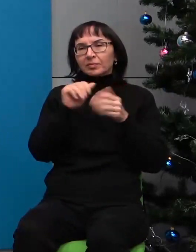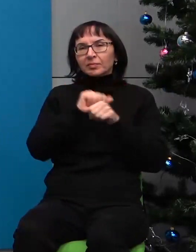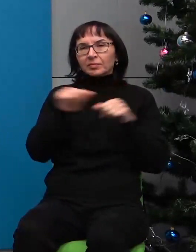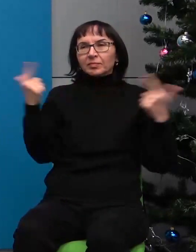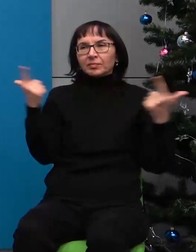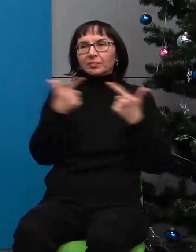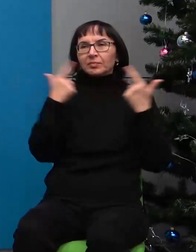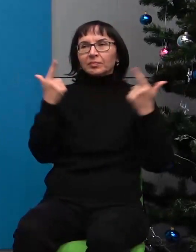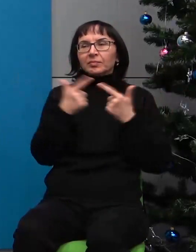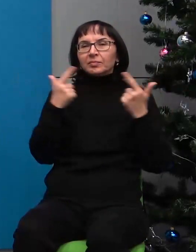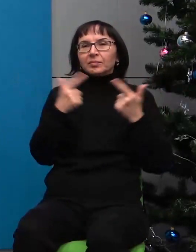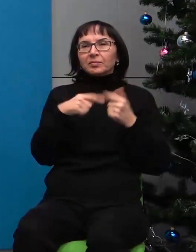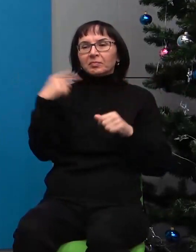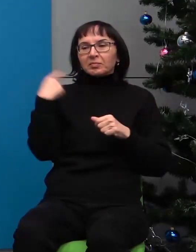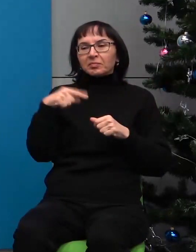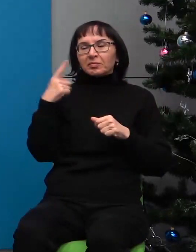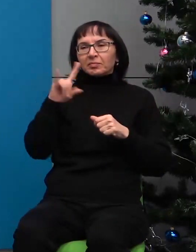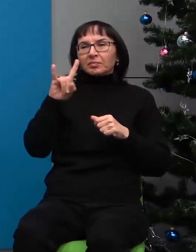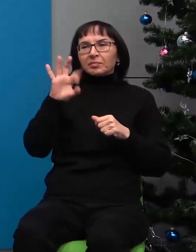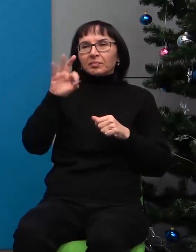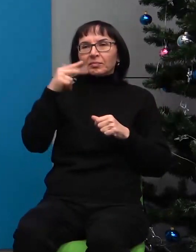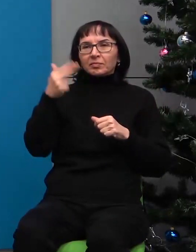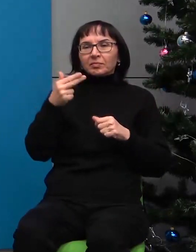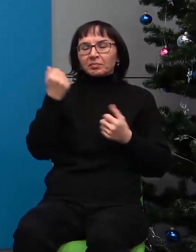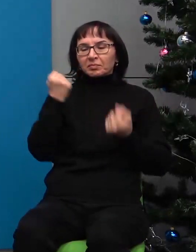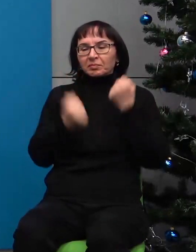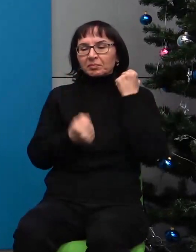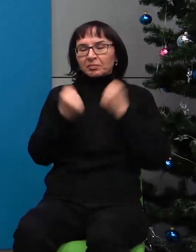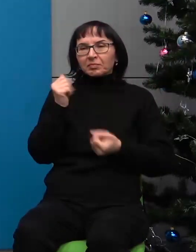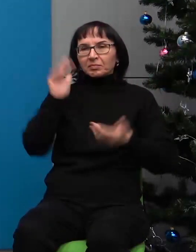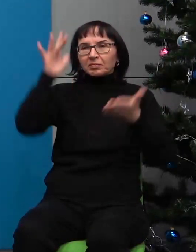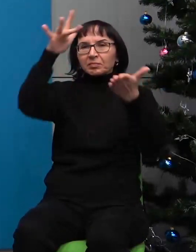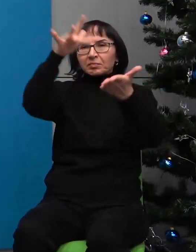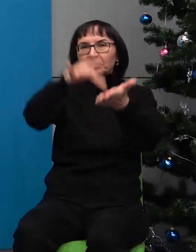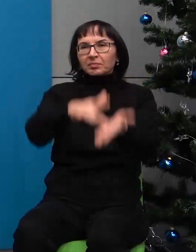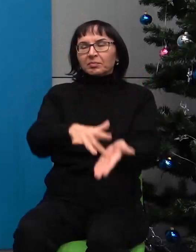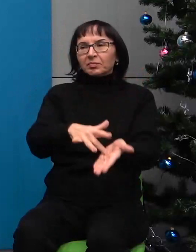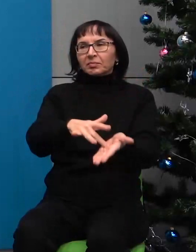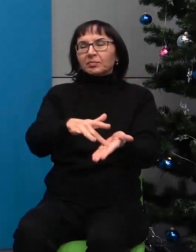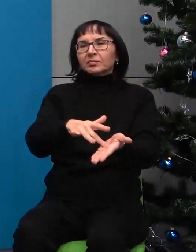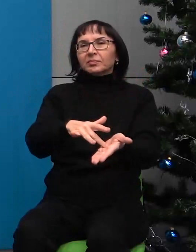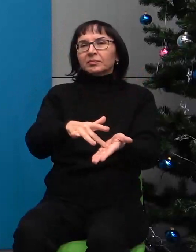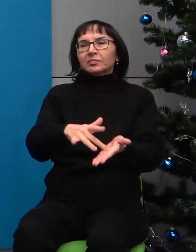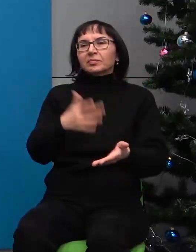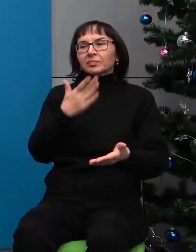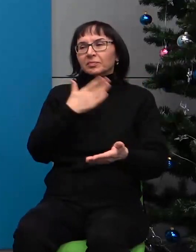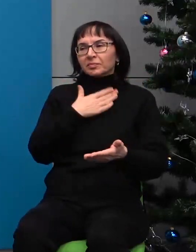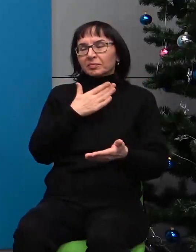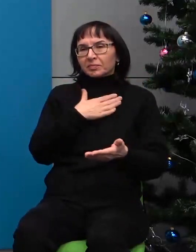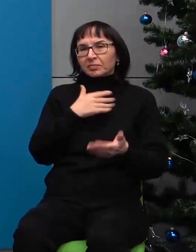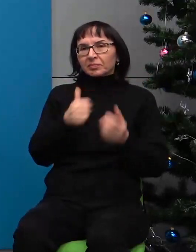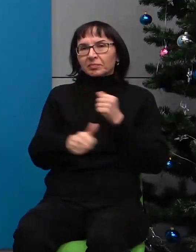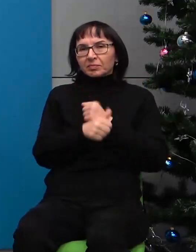Ja nie byłem nigdy w Leonie. Tam w ogóle bardzo trudno jest dojechać. Miałem wreszcie pomoc, żeby do Amsterdamu pojechać.